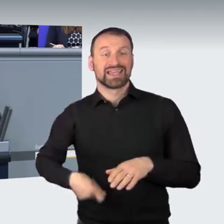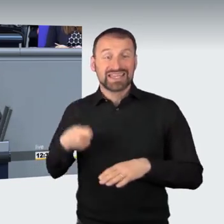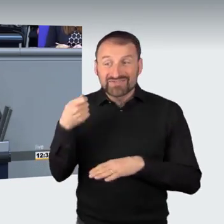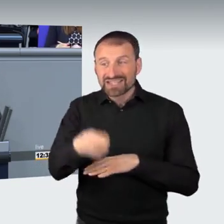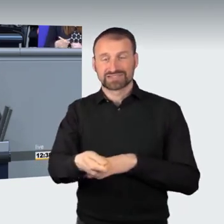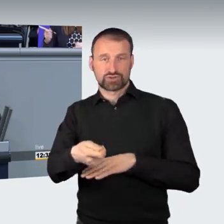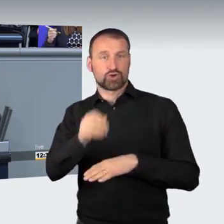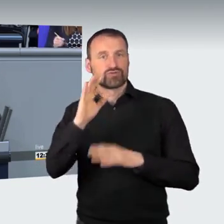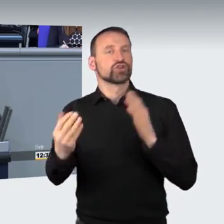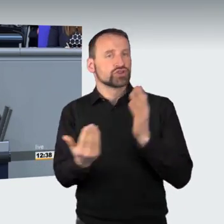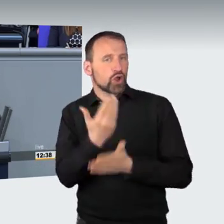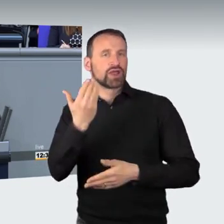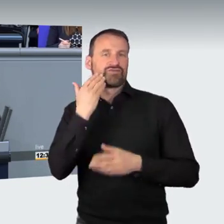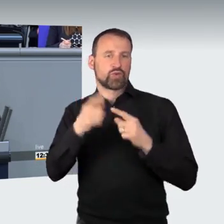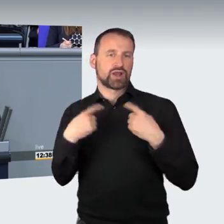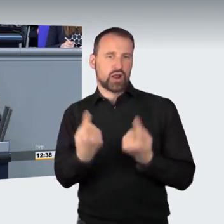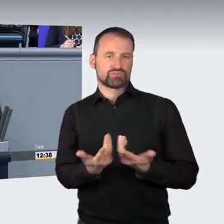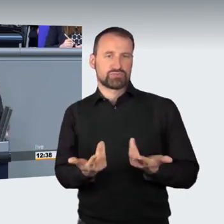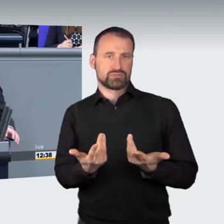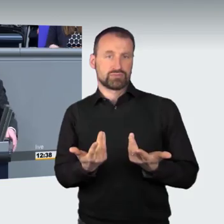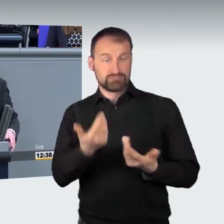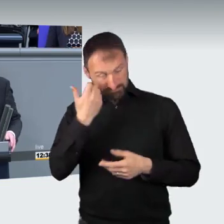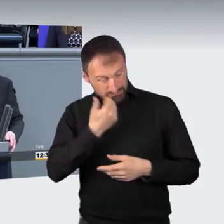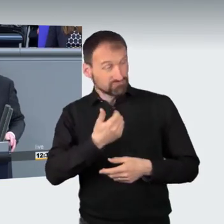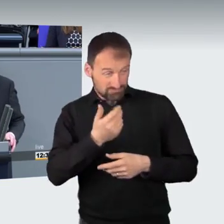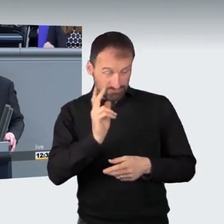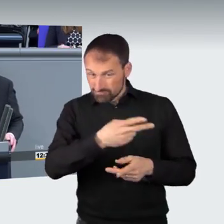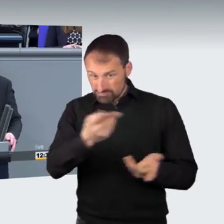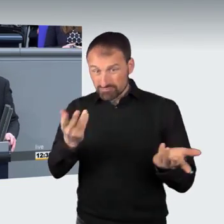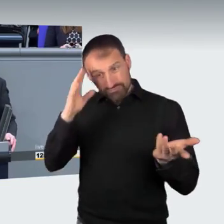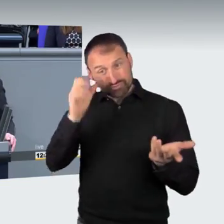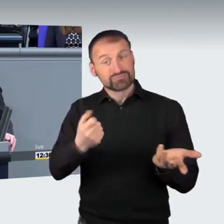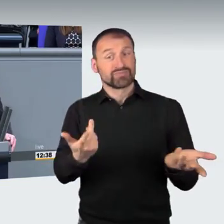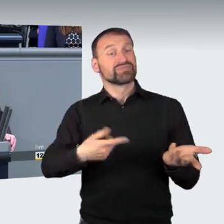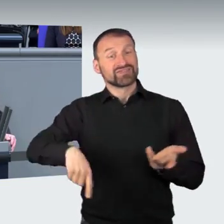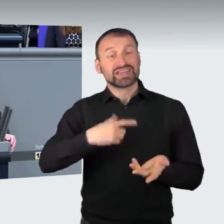Ja, wir wollen, dass in Deutschland Wohnen bezahlbar bleibt.